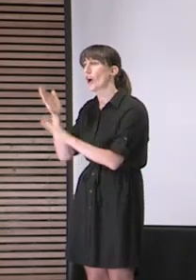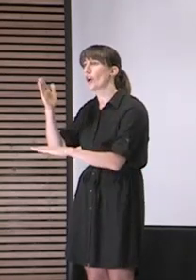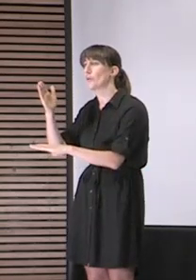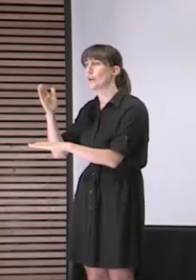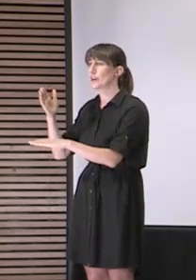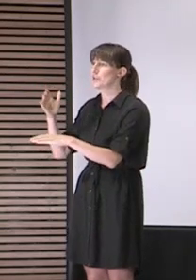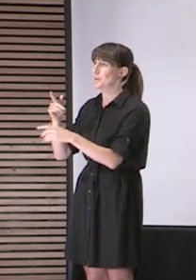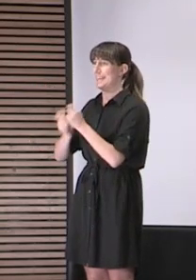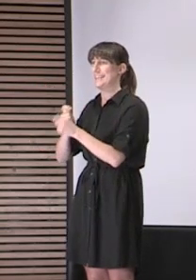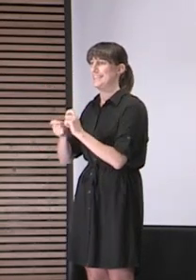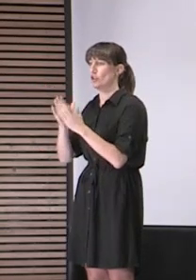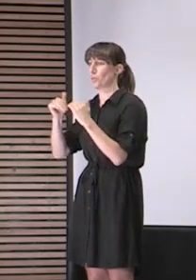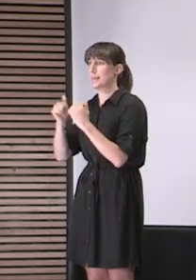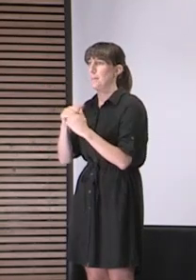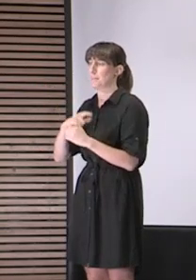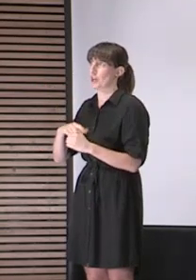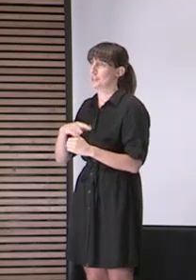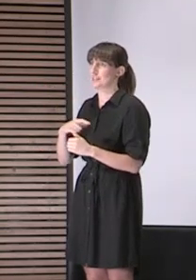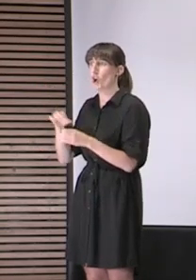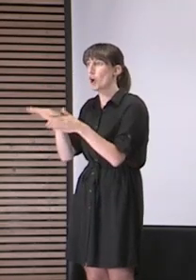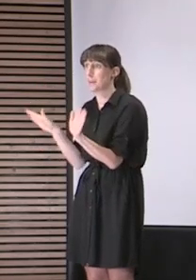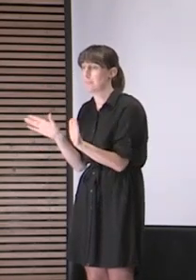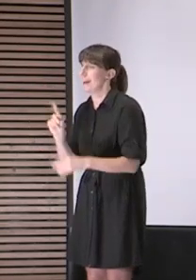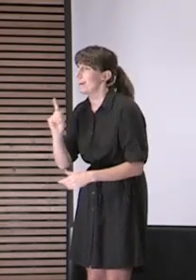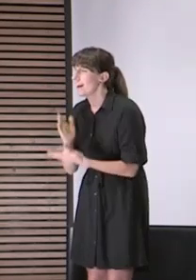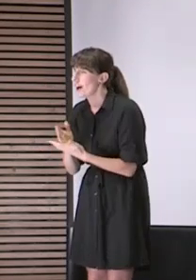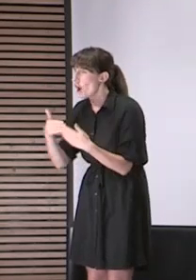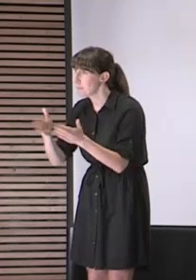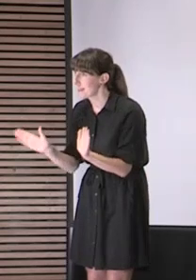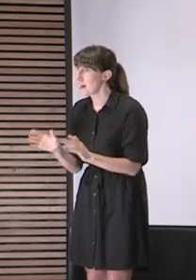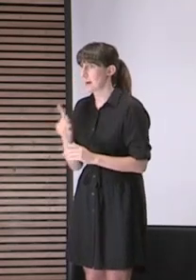solo podemos probar a las personas que vienen adelante